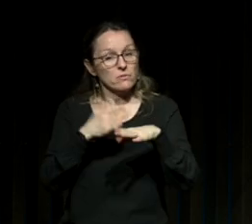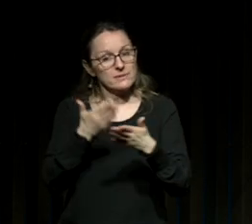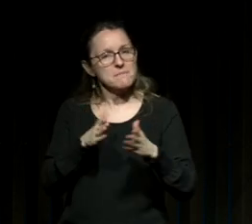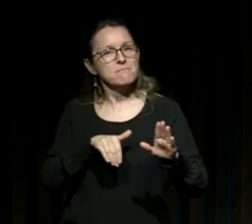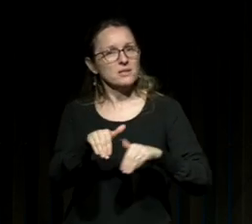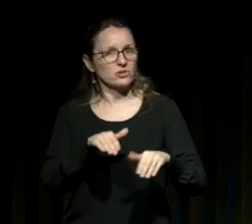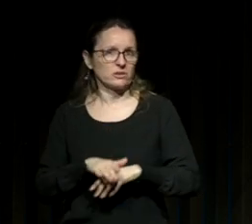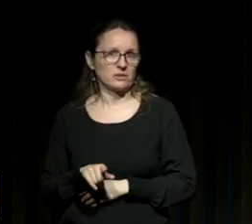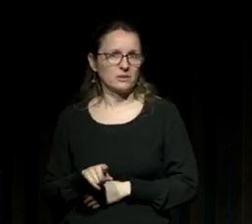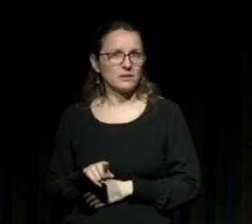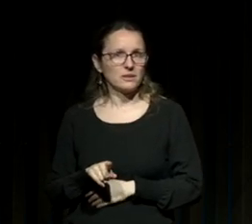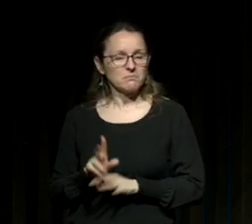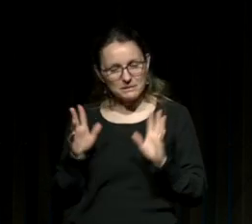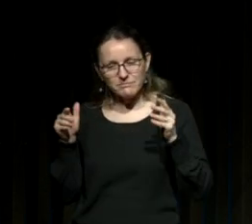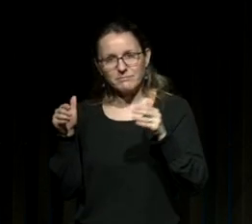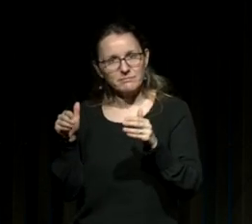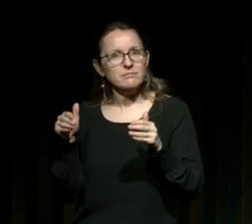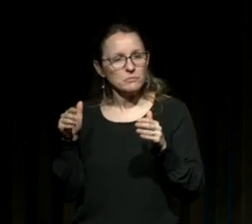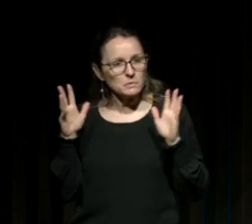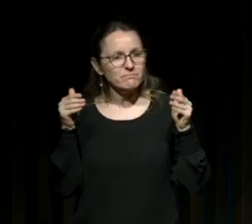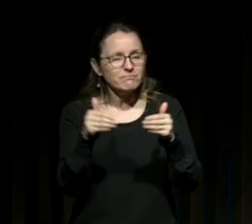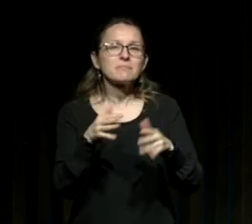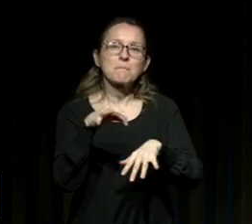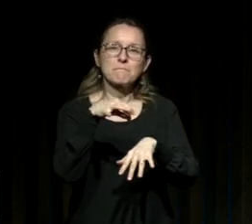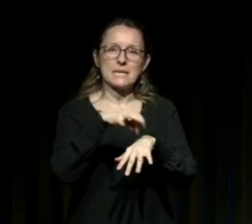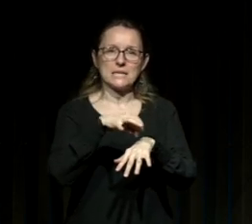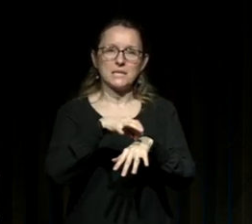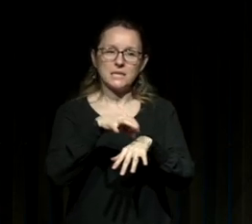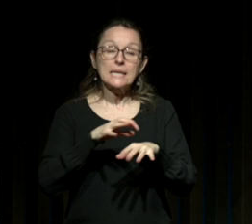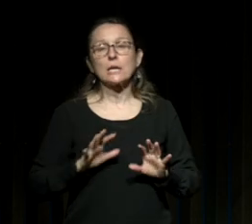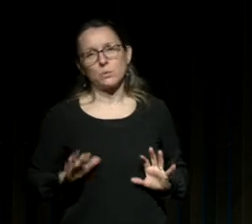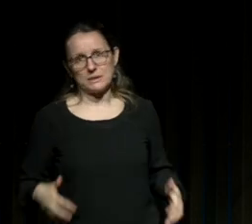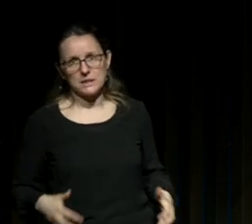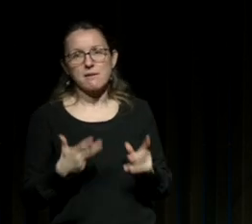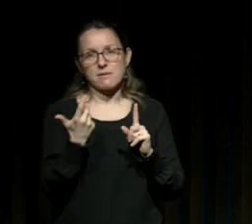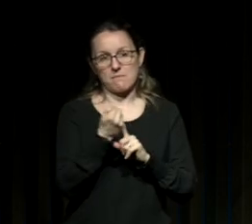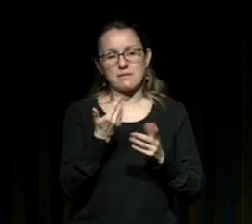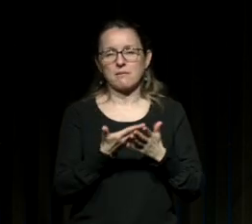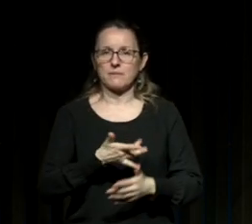des maladies métaboliques et en particulier de l'obésité et du diabète je vous remercie